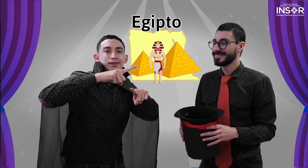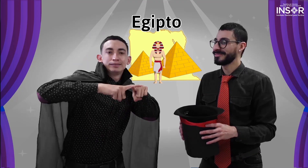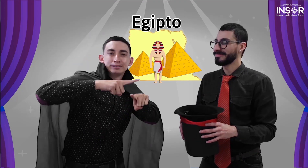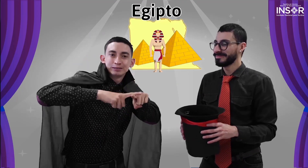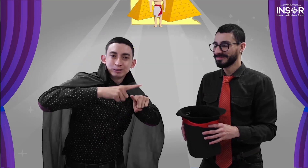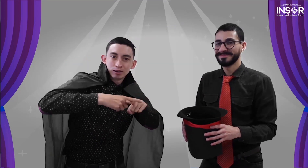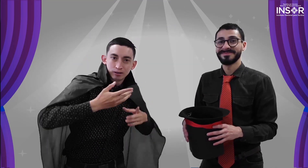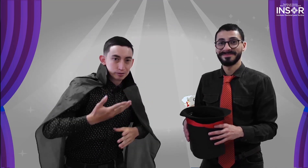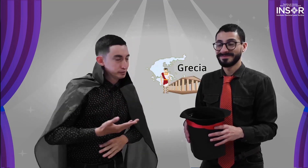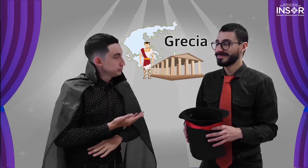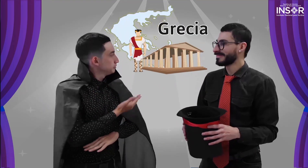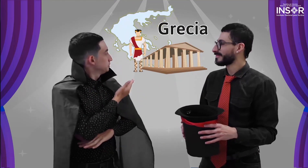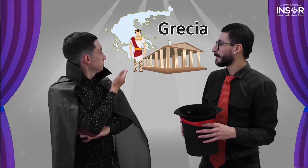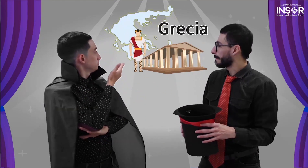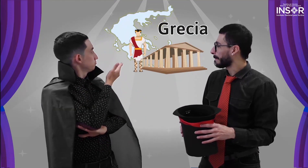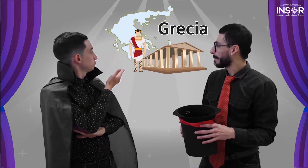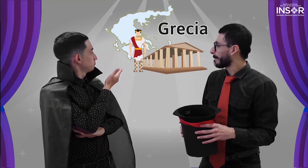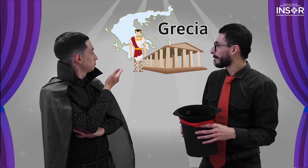En Grecia, observen.